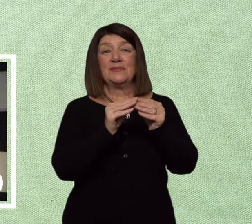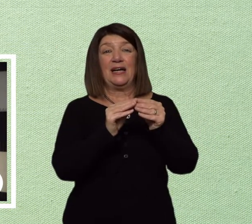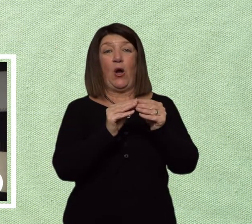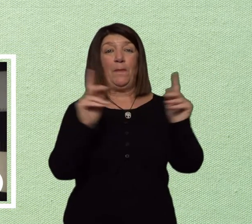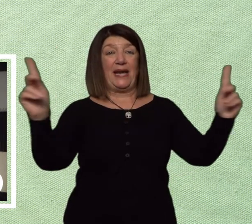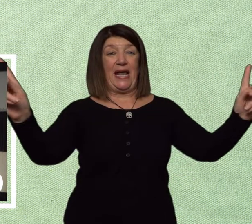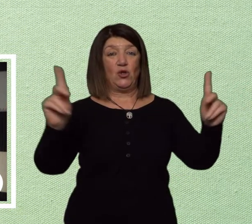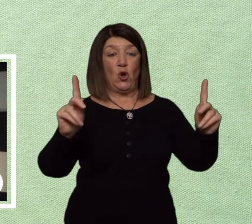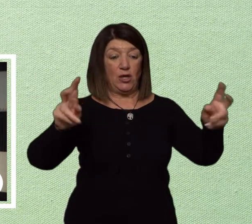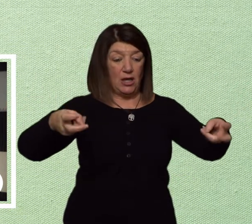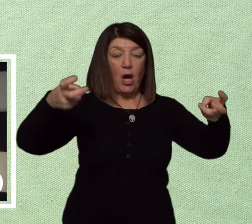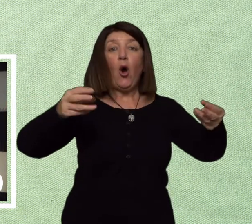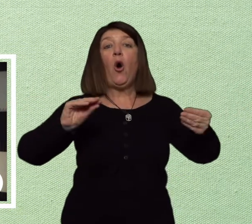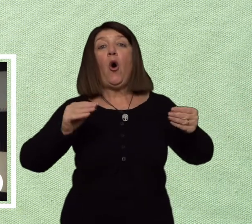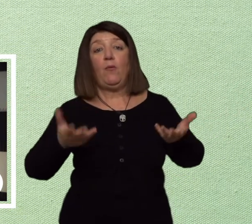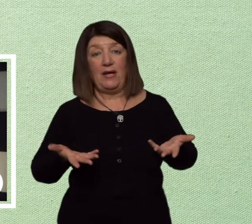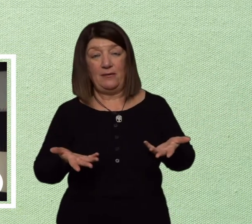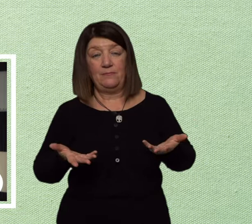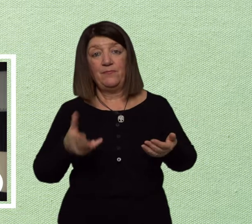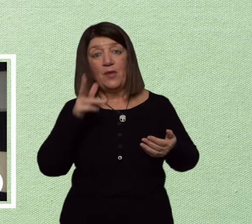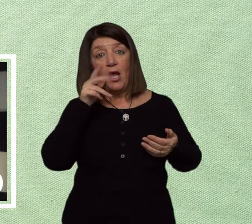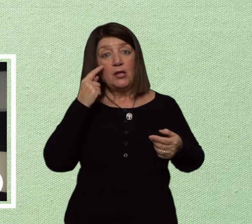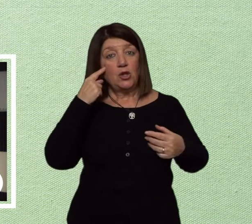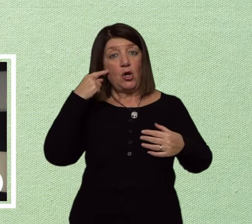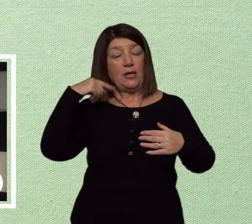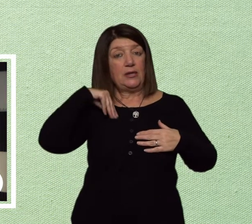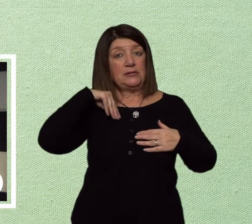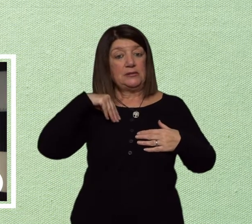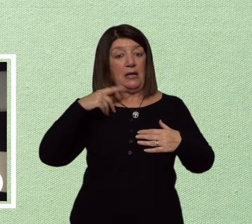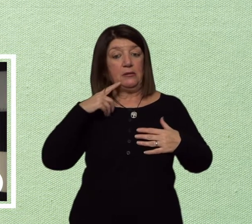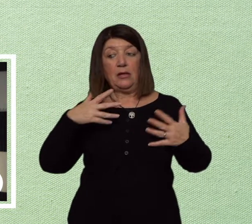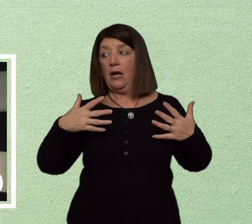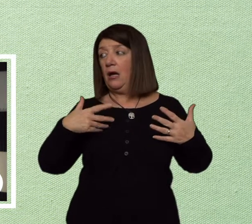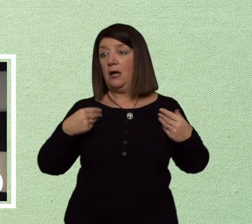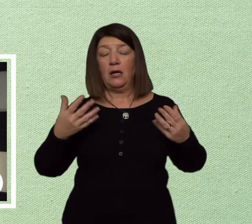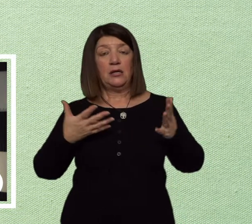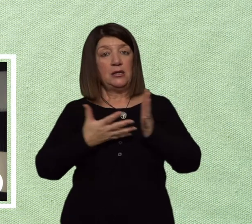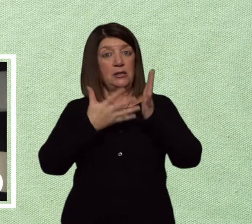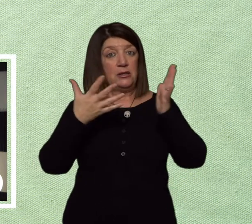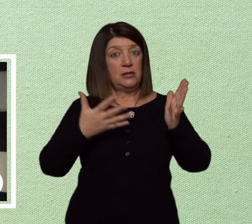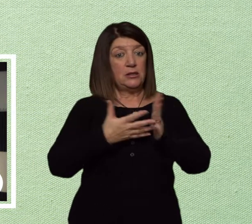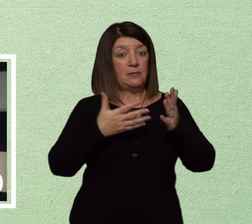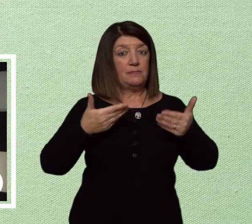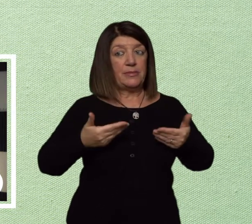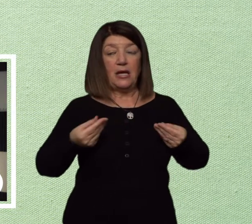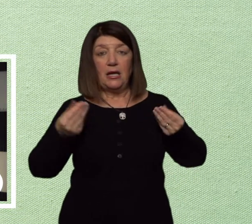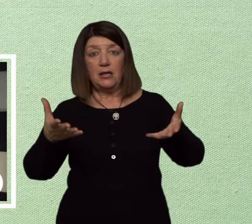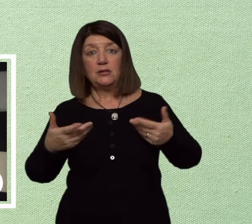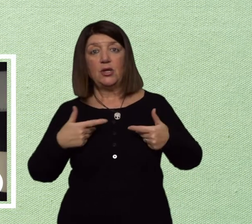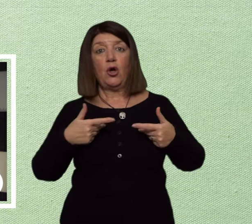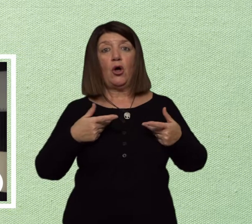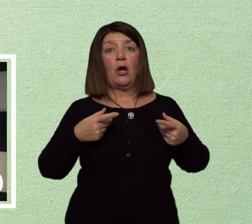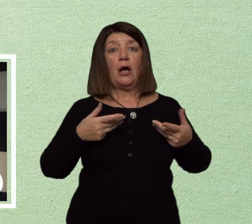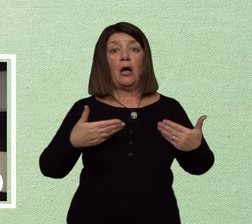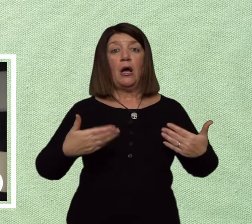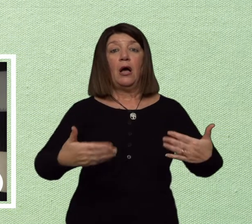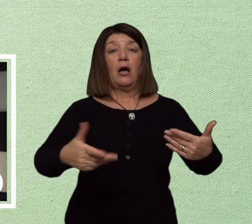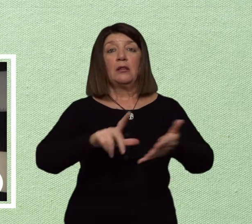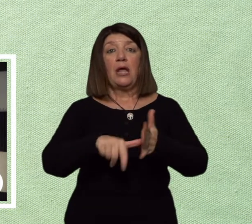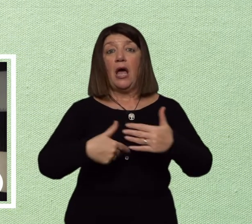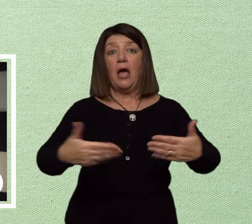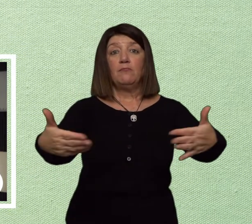dove la donna non si senta di peso, non si senta di dover imporre dei tempi costretti ecco.